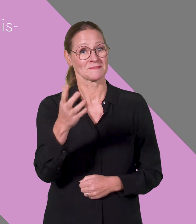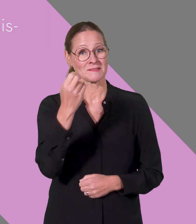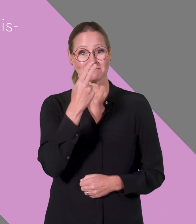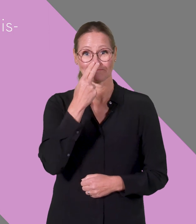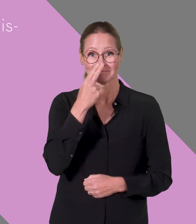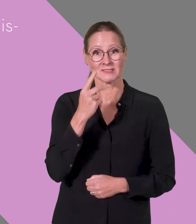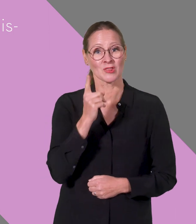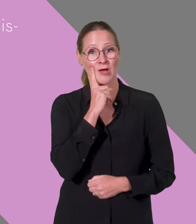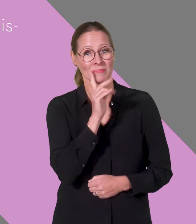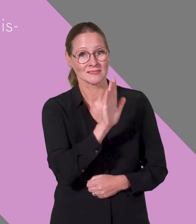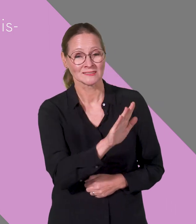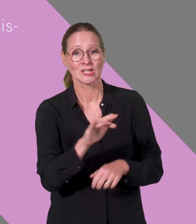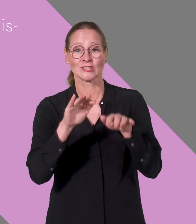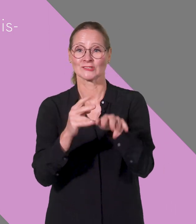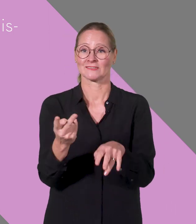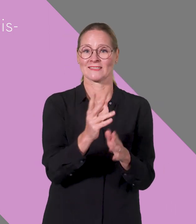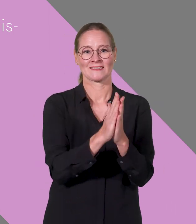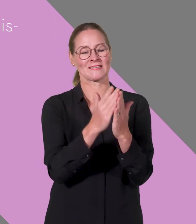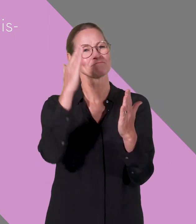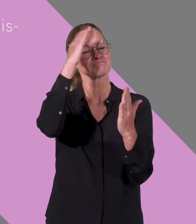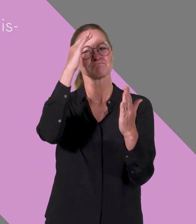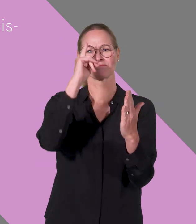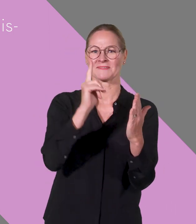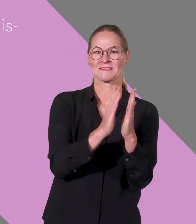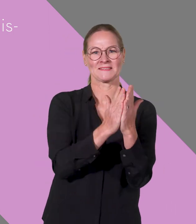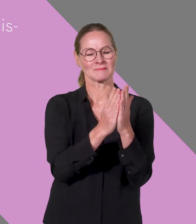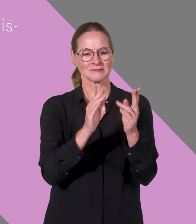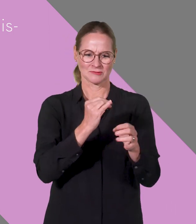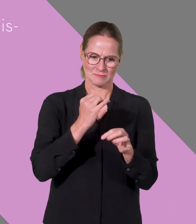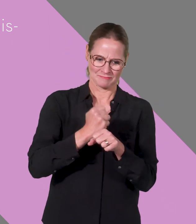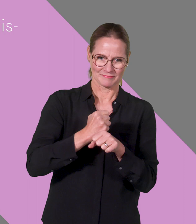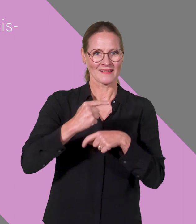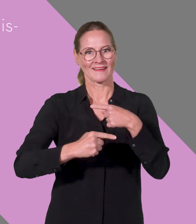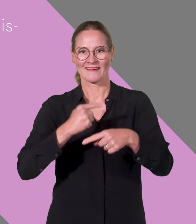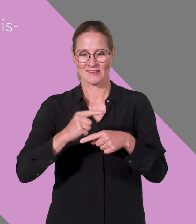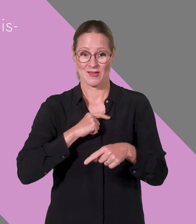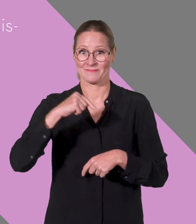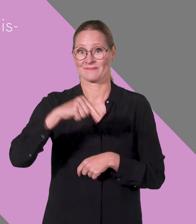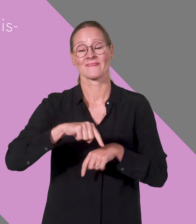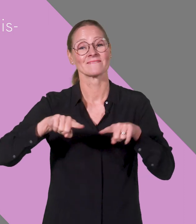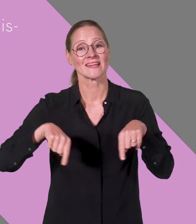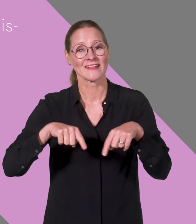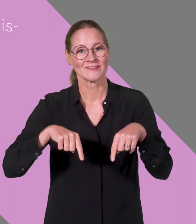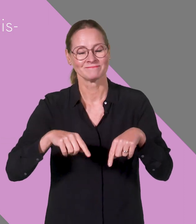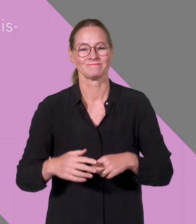Voit käydä katsomassa sekä Sandholmin että Kosken mietteitä kirjasta - ja sen tekoprosessista oheiselta videolta.